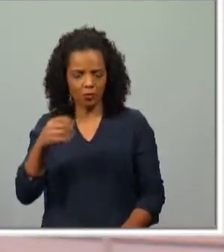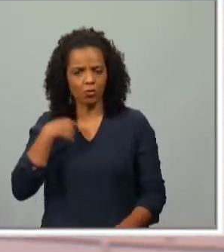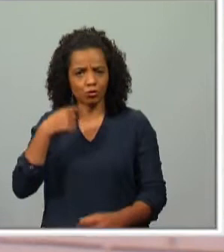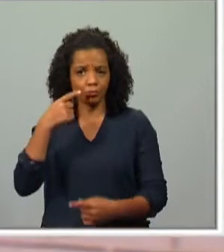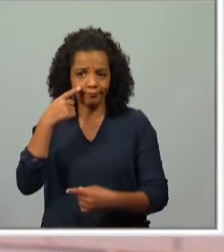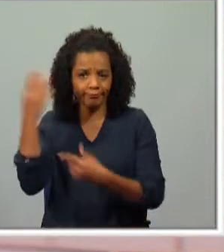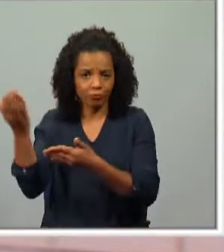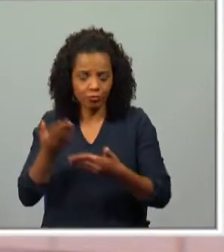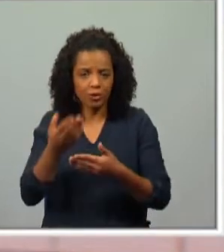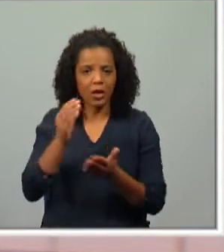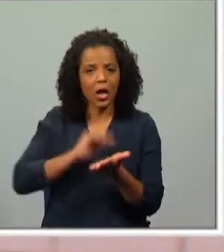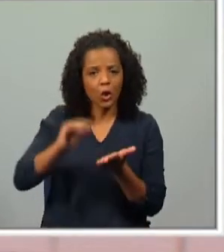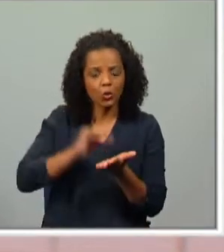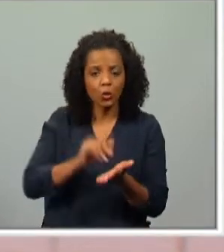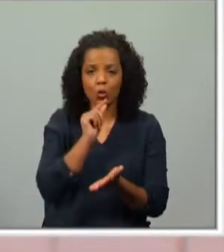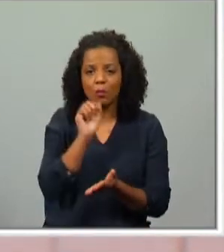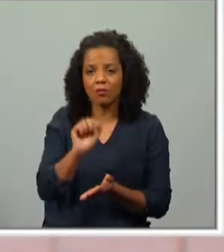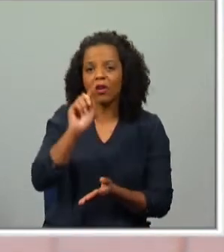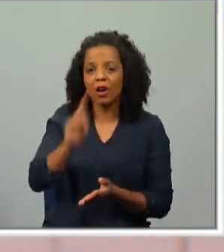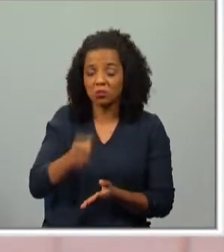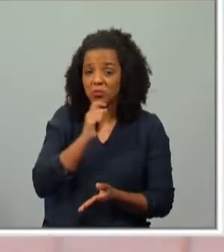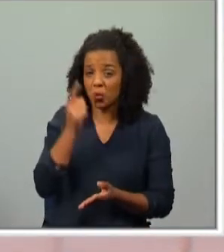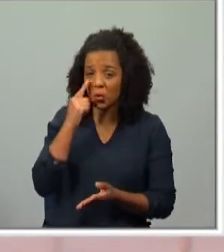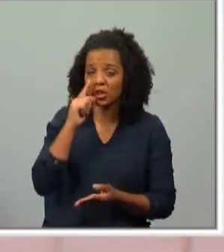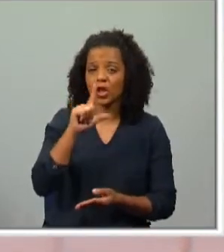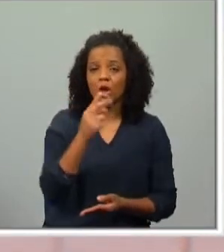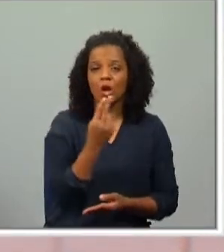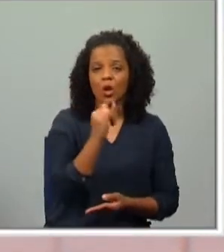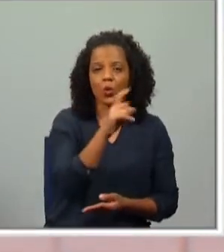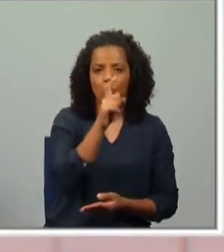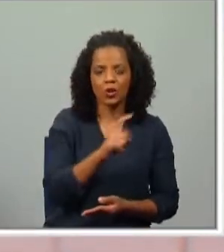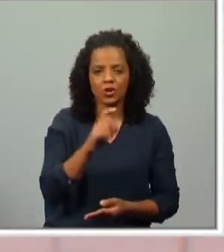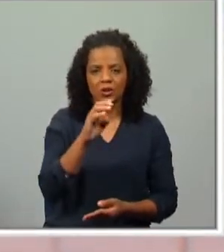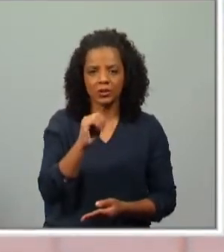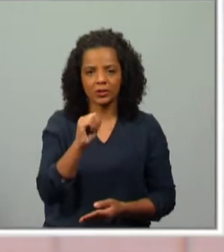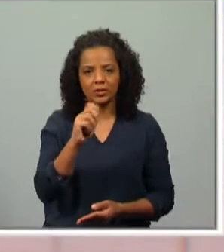conhece que se chama uma obra que se calhar também já lista 你知道它叫可能也已經列出的作品